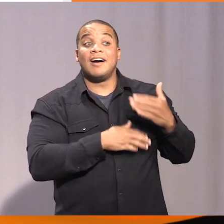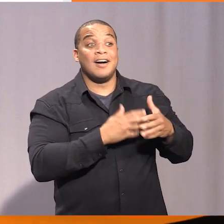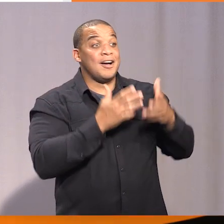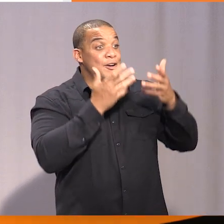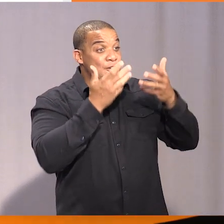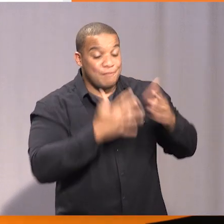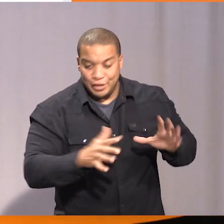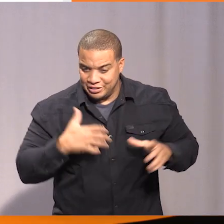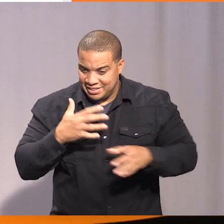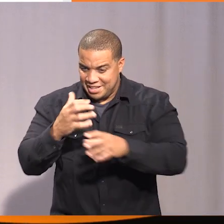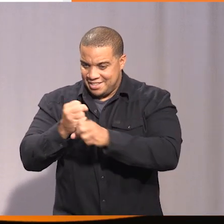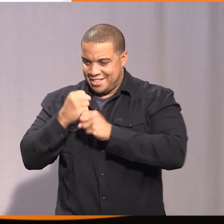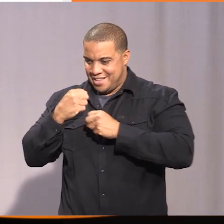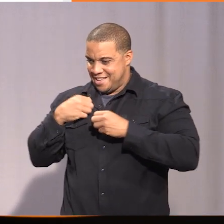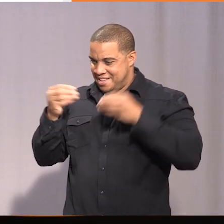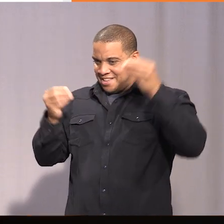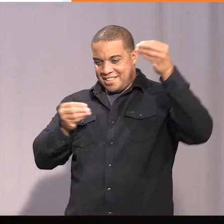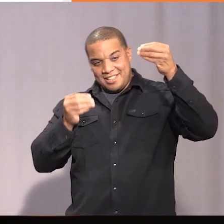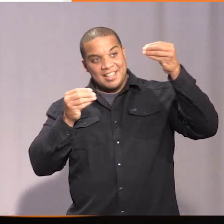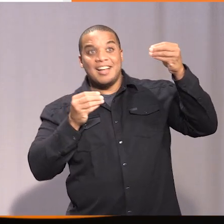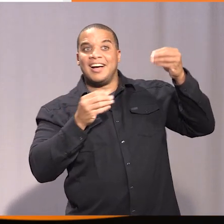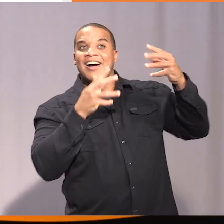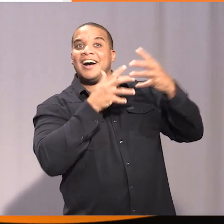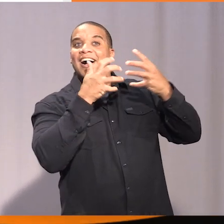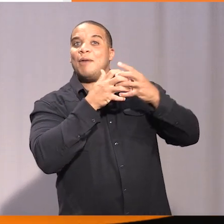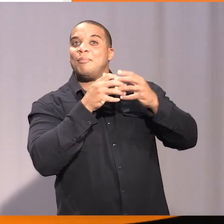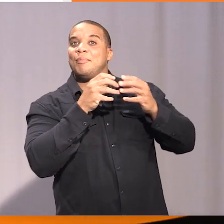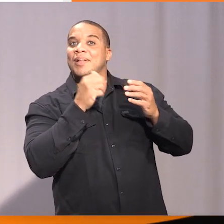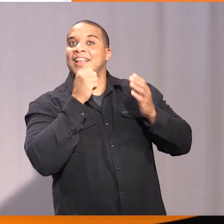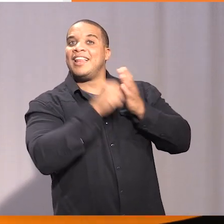adaptaciones, empezarán son los siguientes pasos o, mejor dicho, los pasos finales.